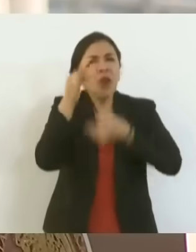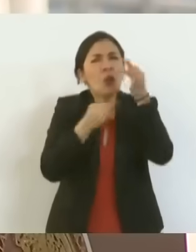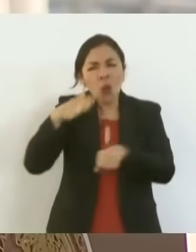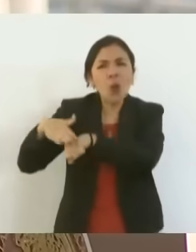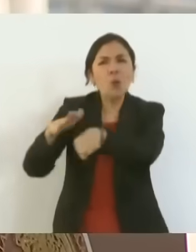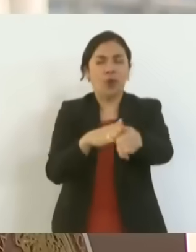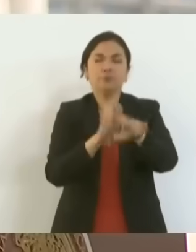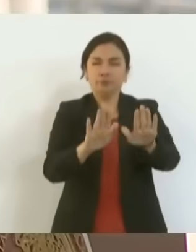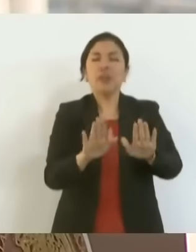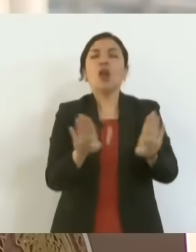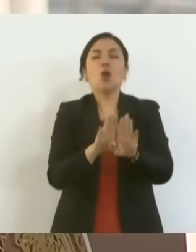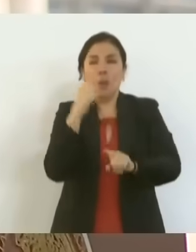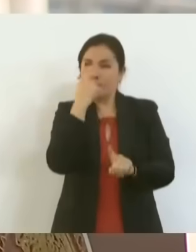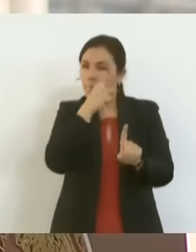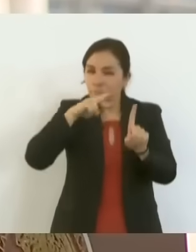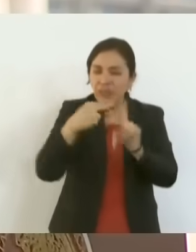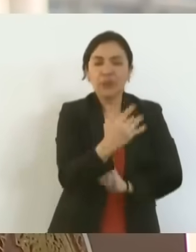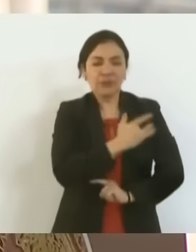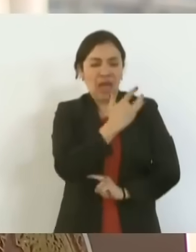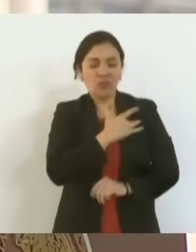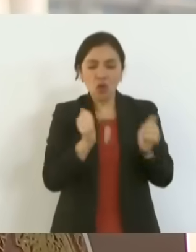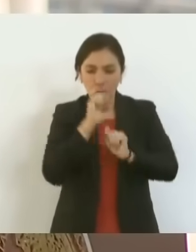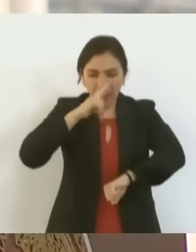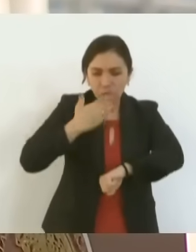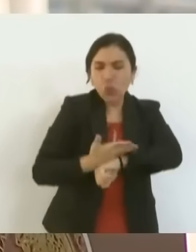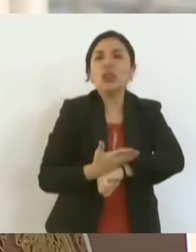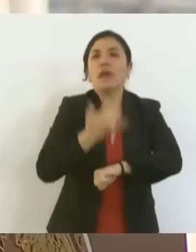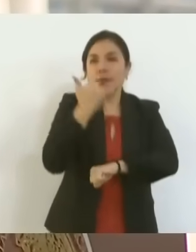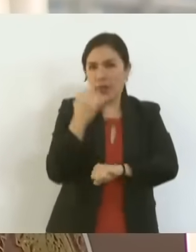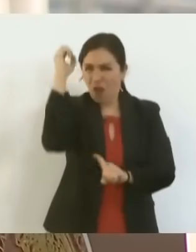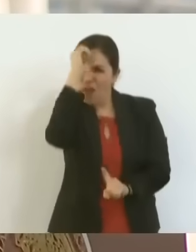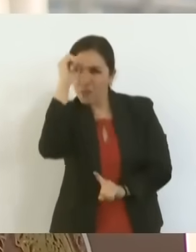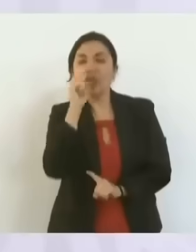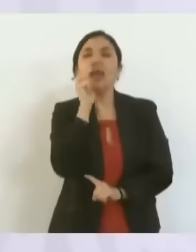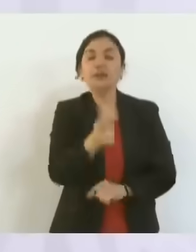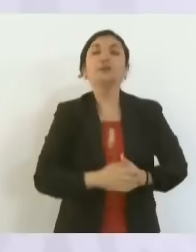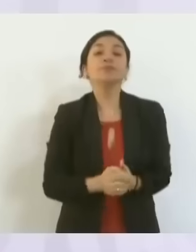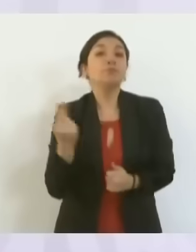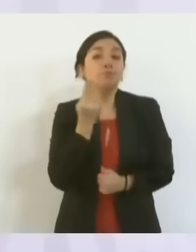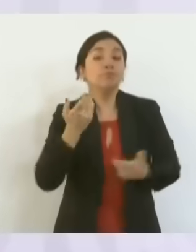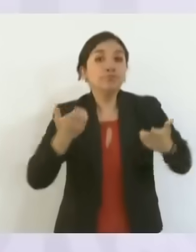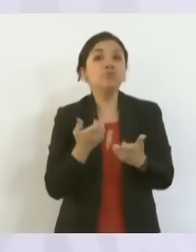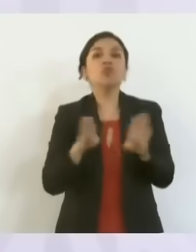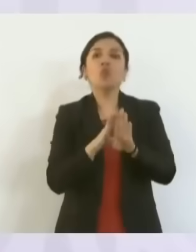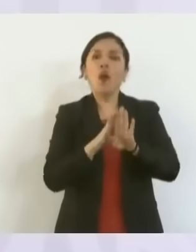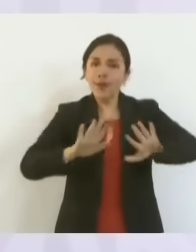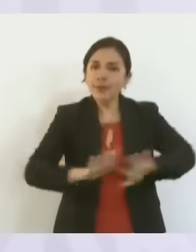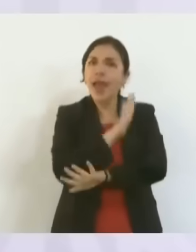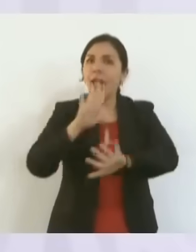perspectiva sensible, responsable y crítica, son generar ejercicios de transformación simbólica y